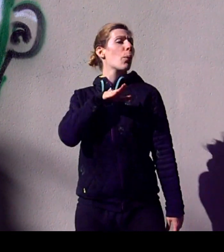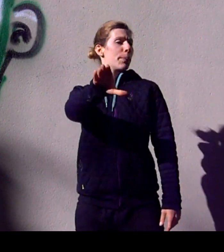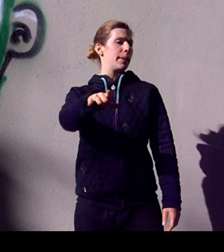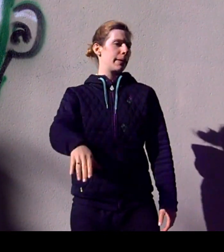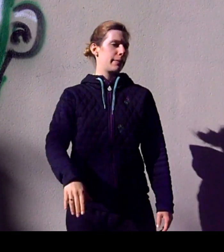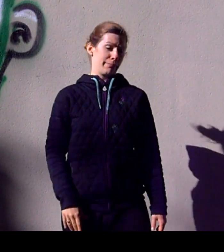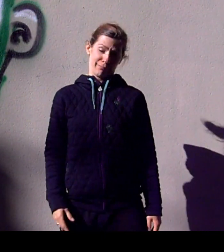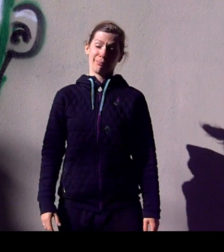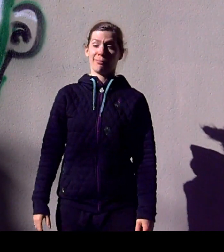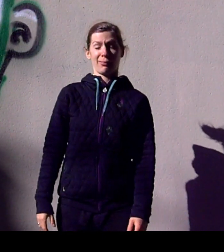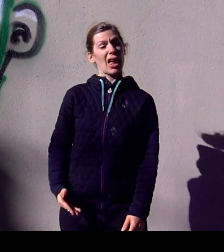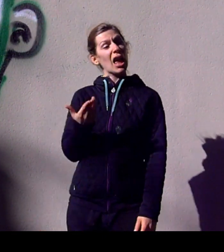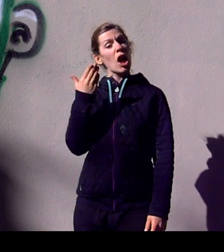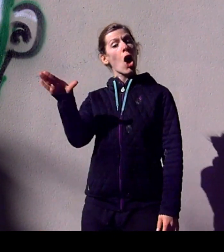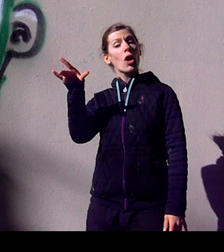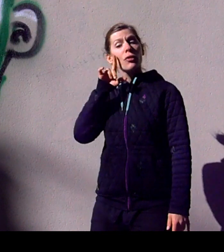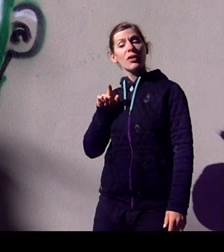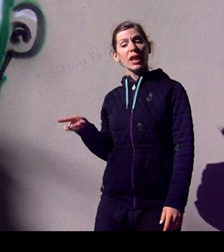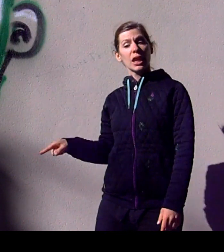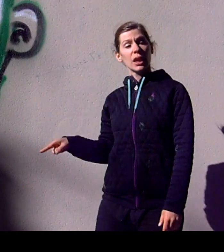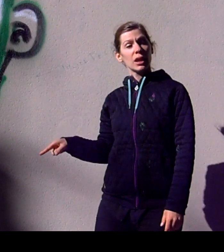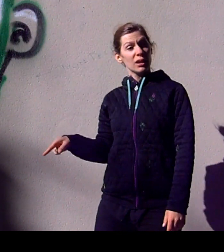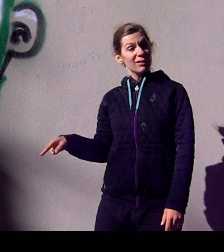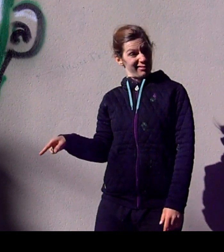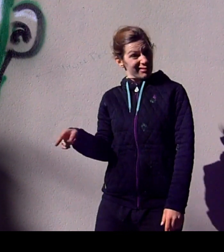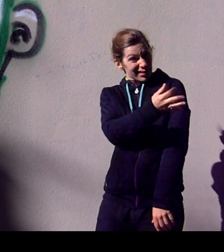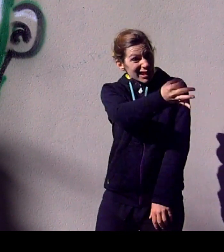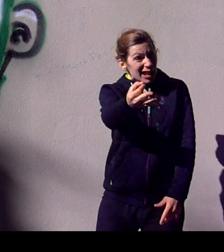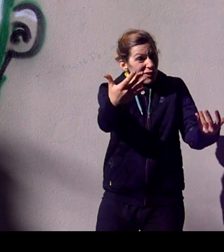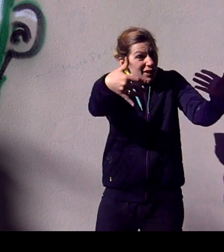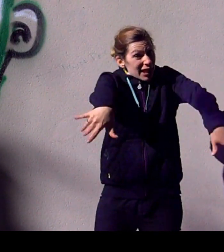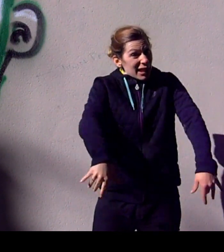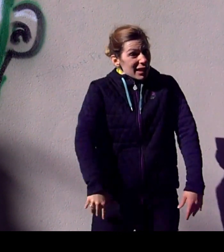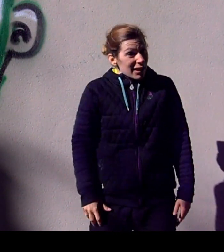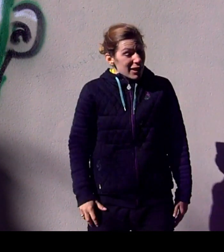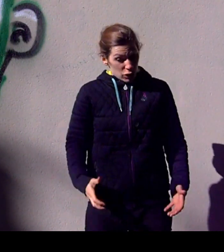Comme elles le font chaque fois Et puis l'autre fille, tu lui en as parlé..?